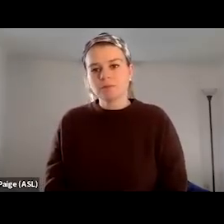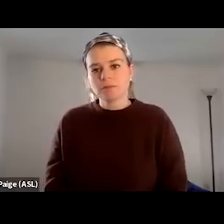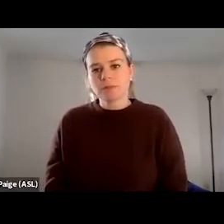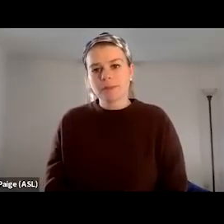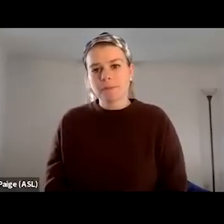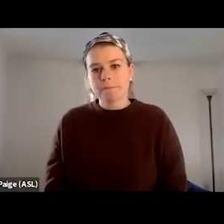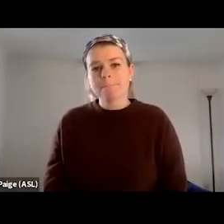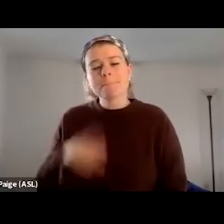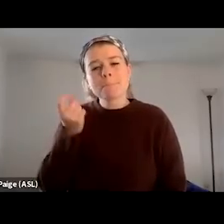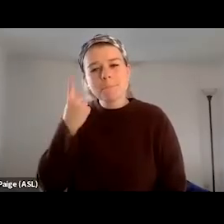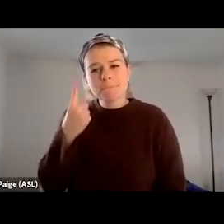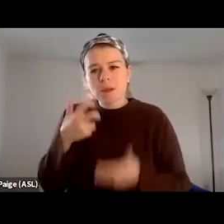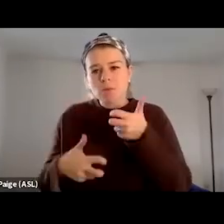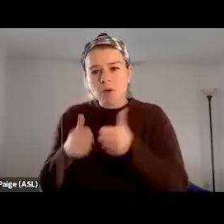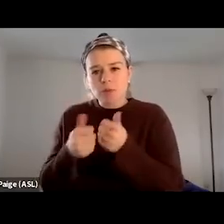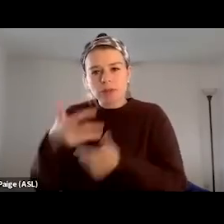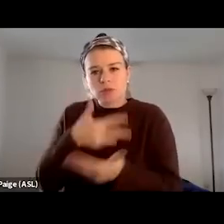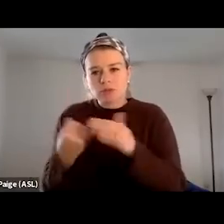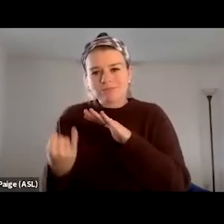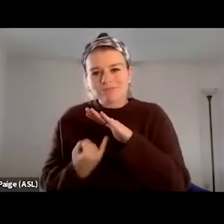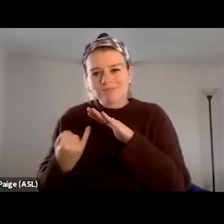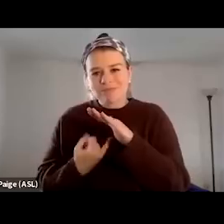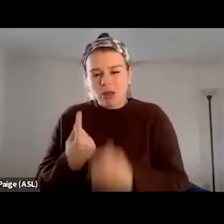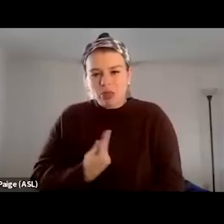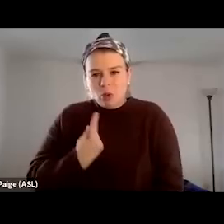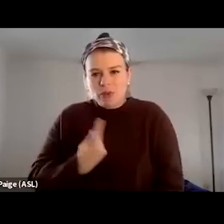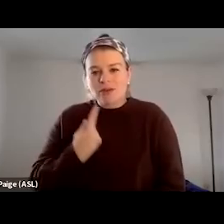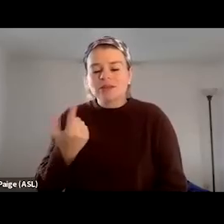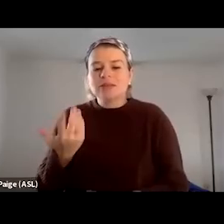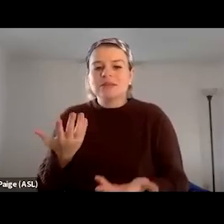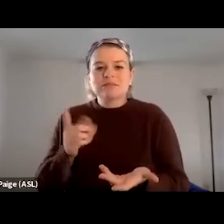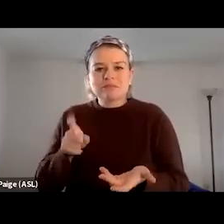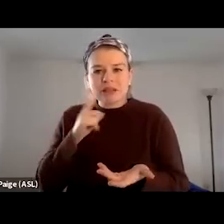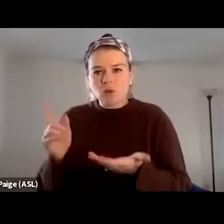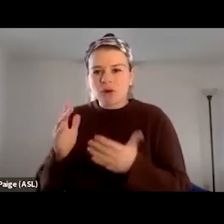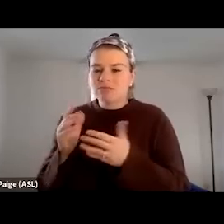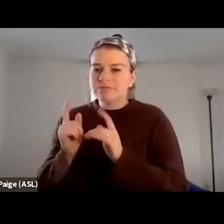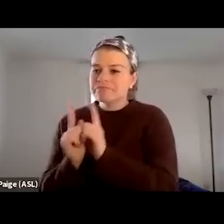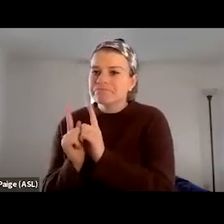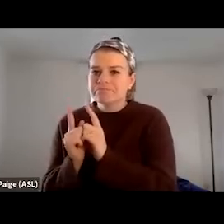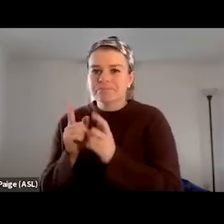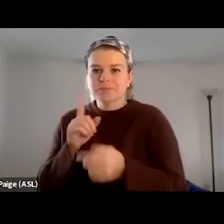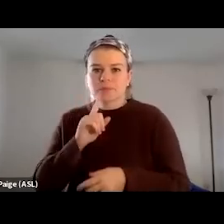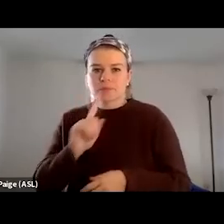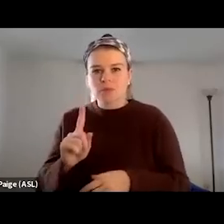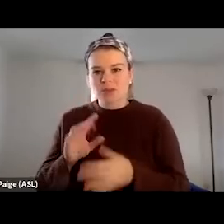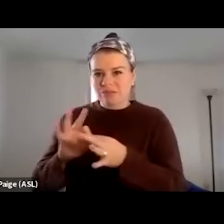Sin embargo, los problemas de aislamiento social y soledad, así como las necesidades de compañía y relaciones íntimas son de las necesidades más significativas no satisfechas